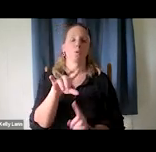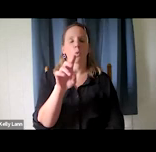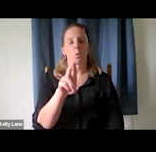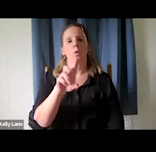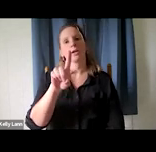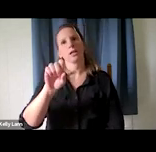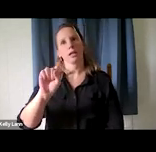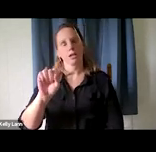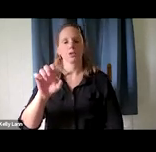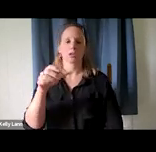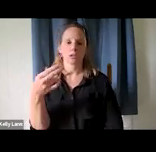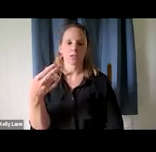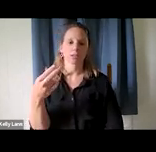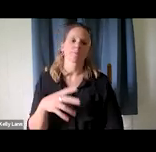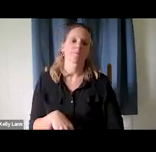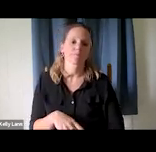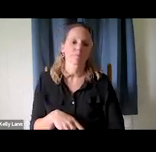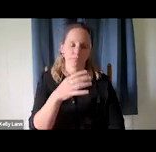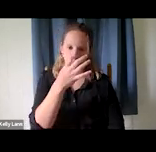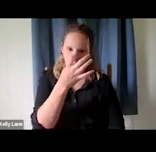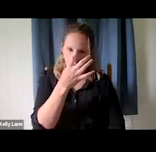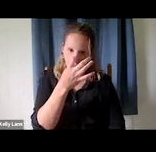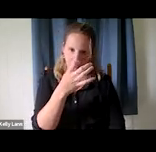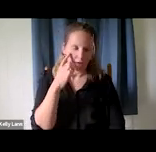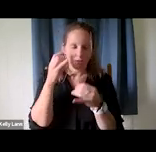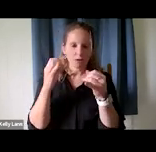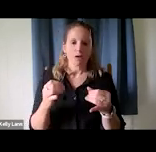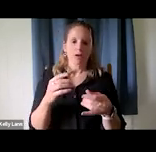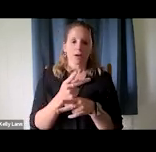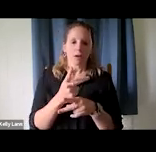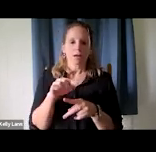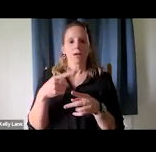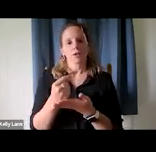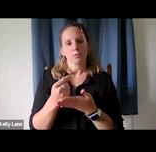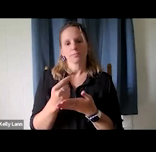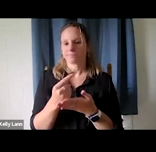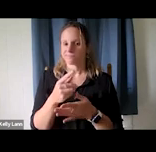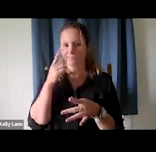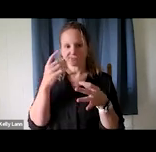La formación no debe considerarse sustitutiva para la atención y las decisiones de tratamiento individualizadas.